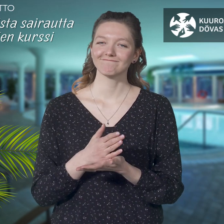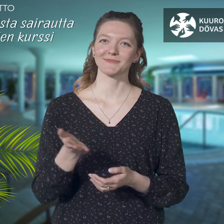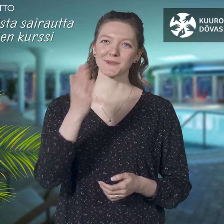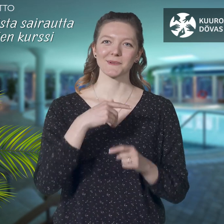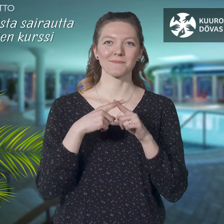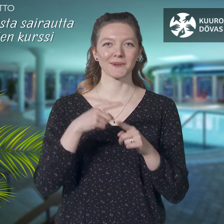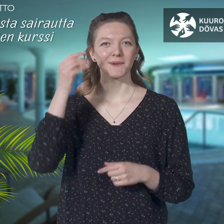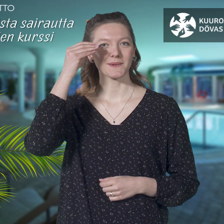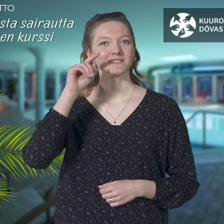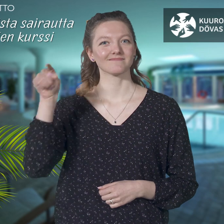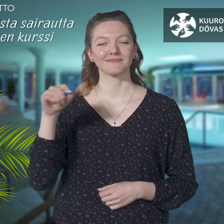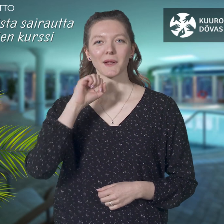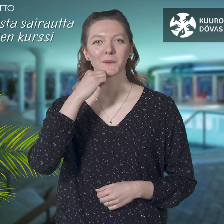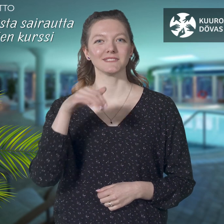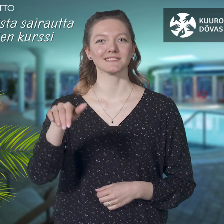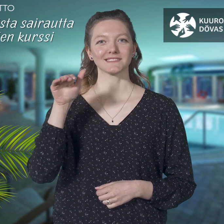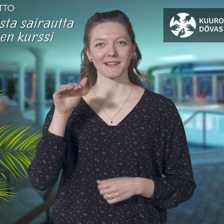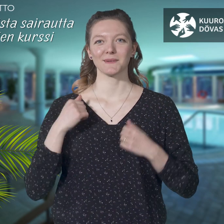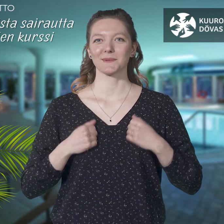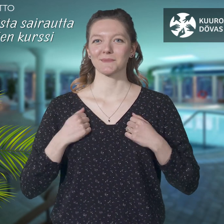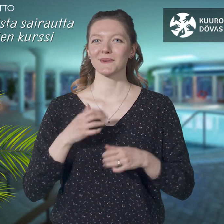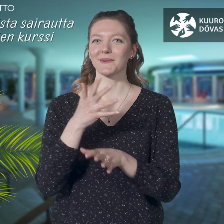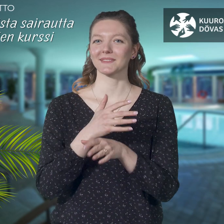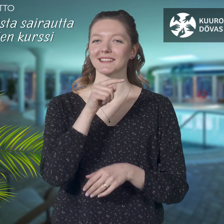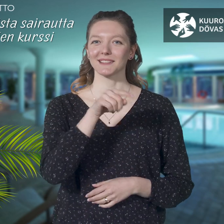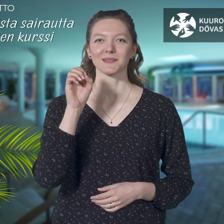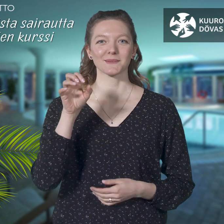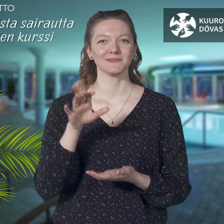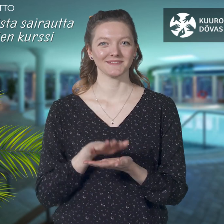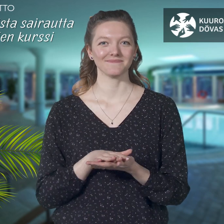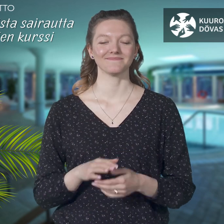Tule siinä tapauksessa mukaan Ruissalon kylpylähotellissa järjestettävälle - pitkäaikaista sairautta sairastavien kurssille!